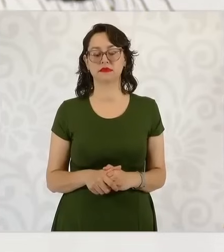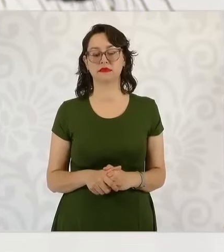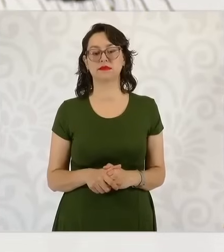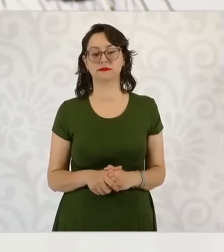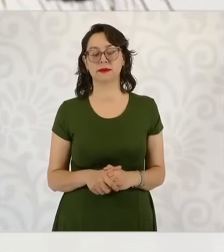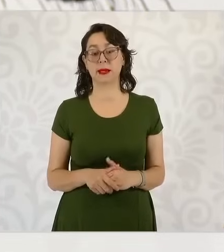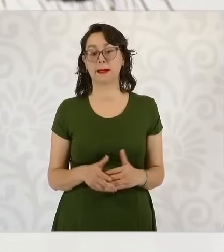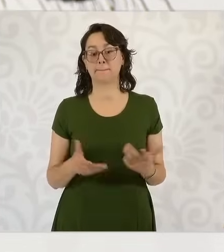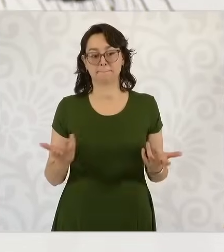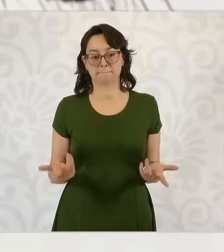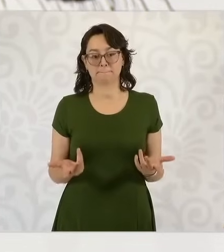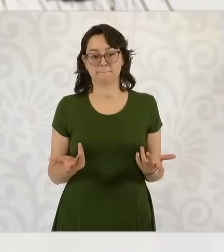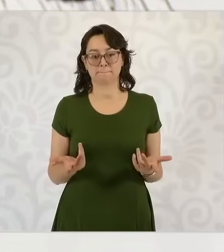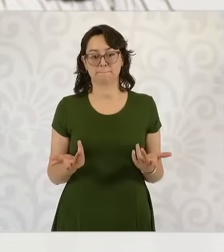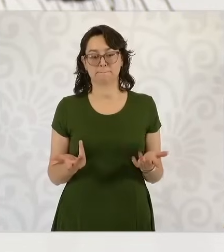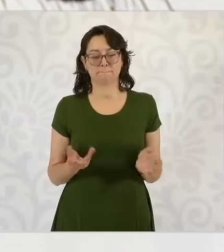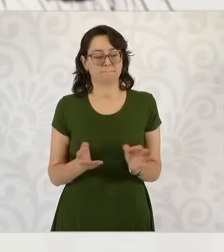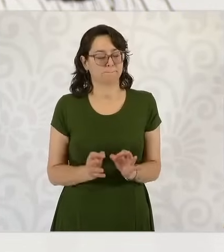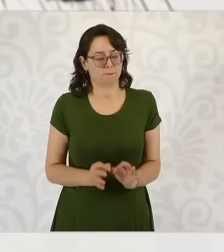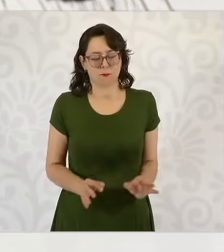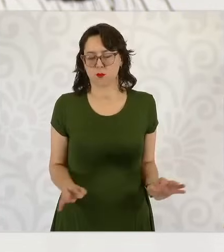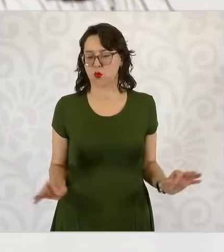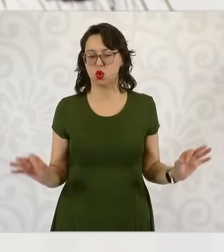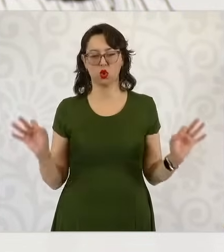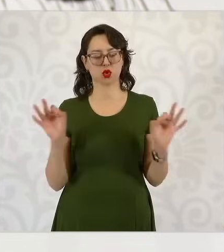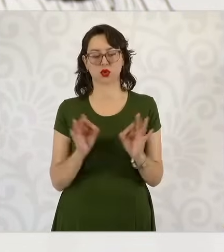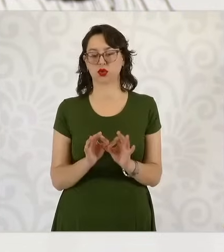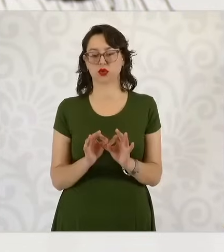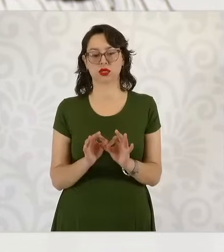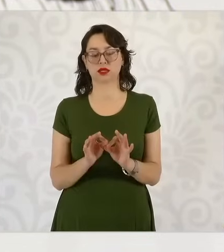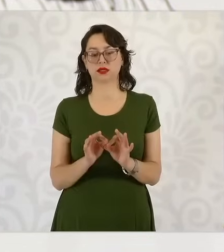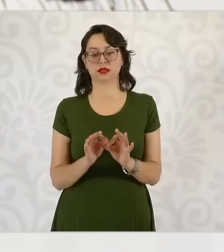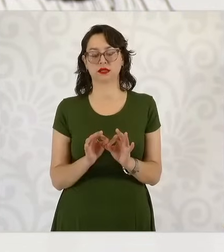y eso es eh para el pueblo de México es que no se use como